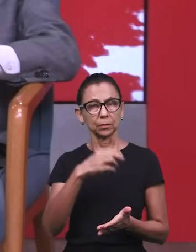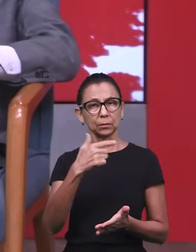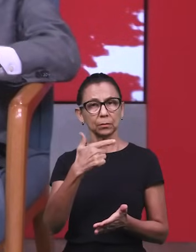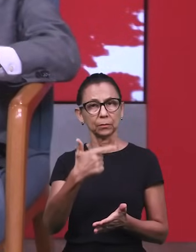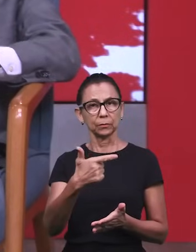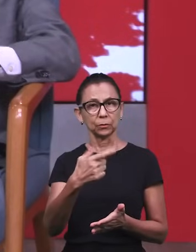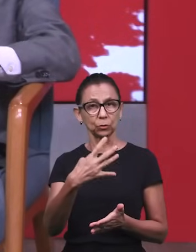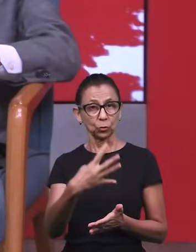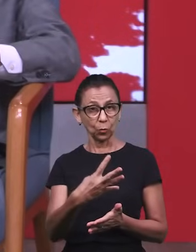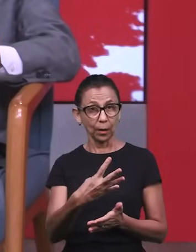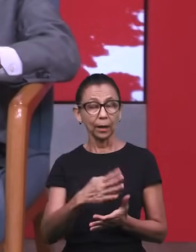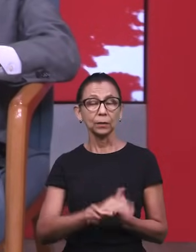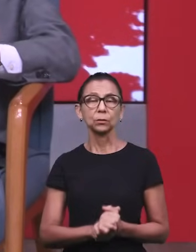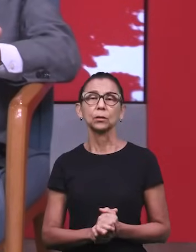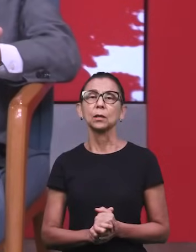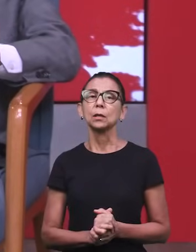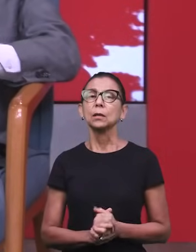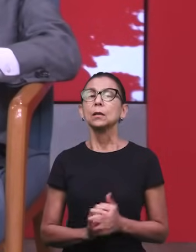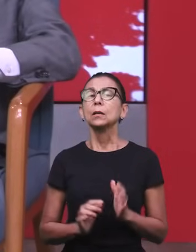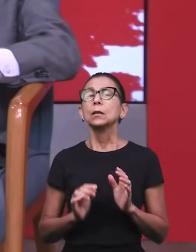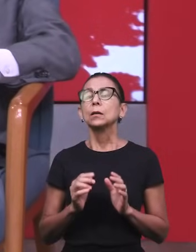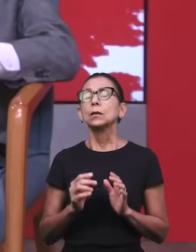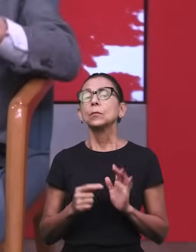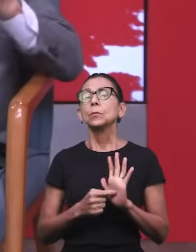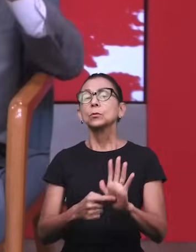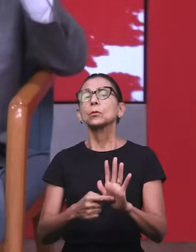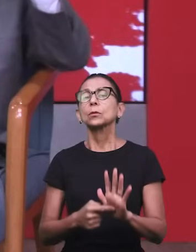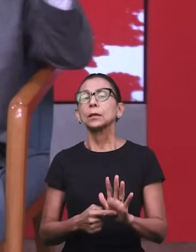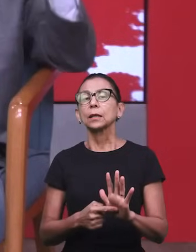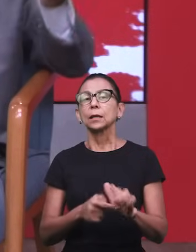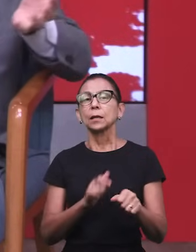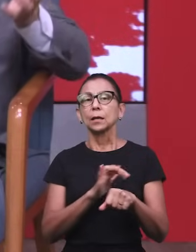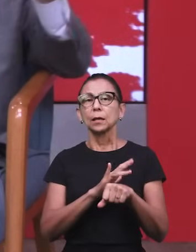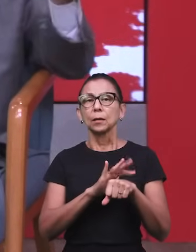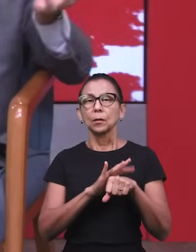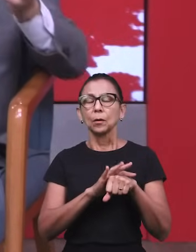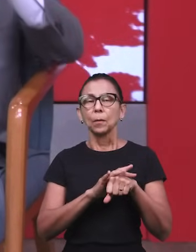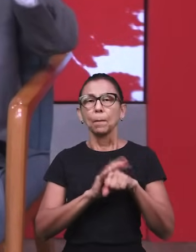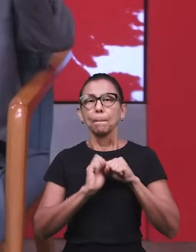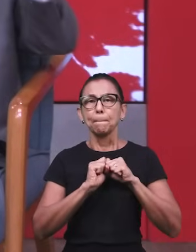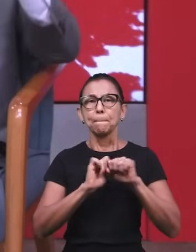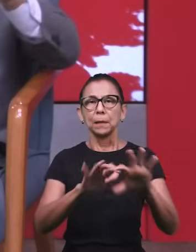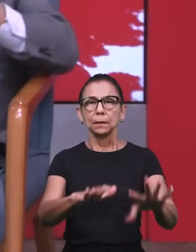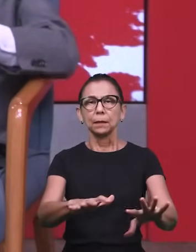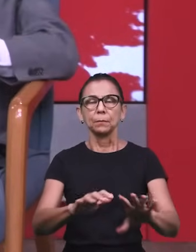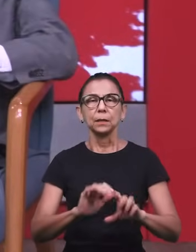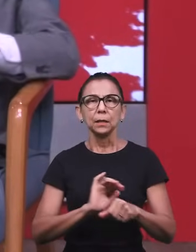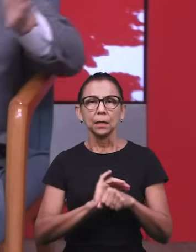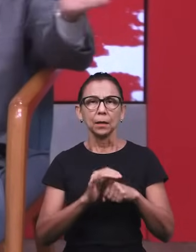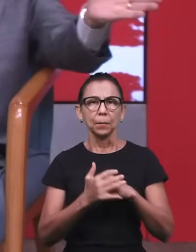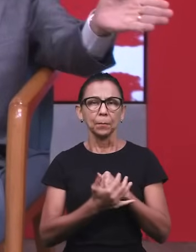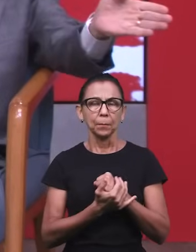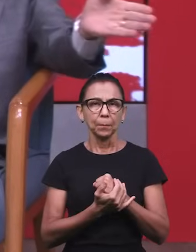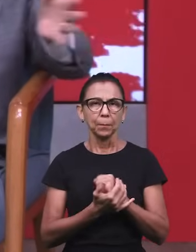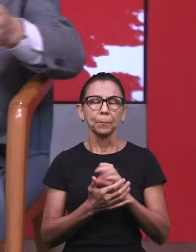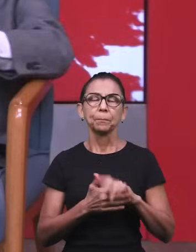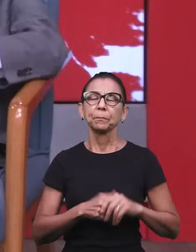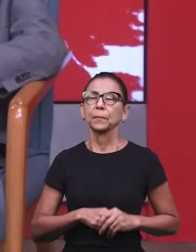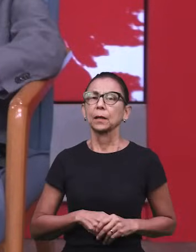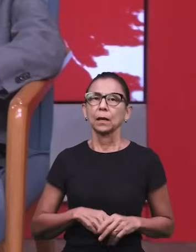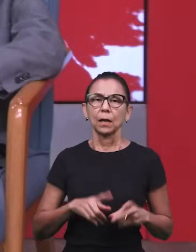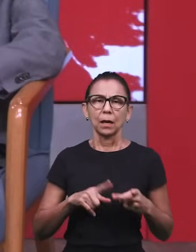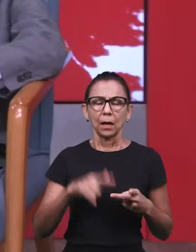aí né as guerras as tudo que ocorre Israel e tantos efeitos a o desaparecimento da fé a